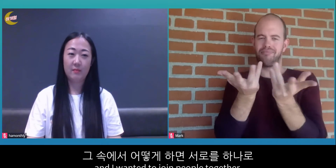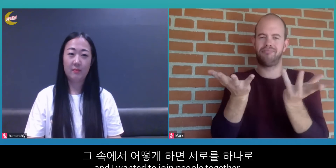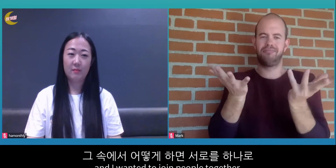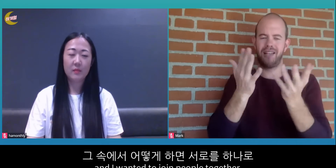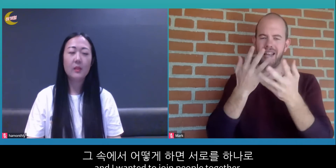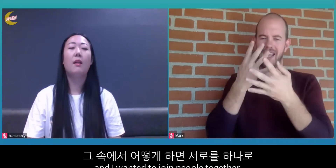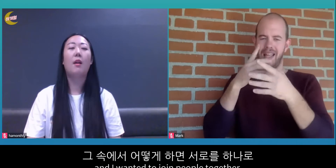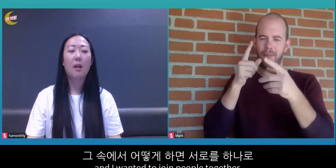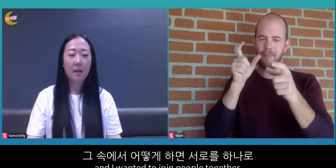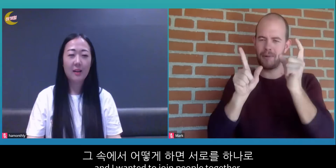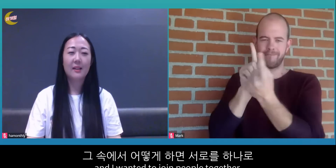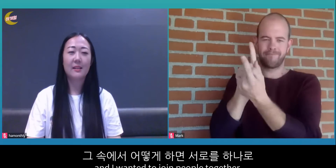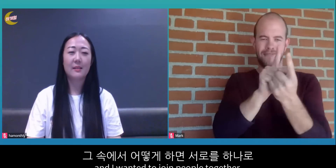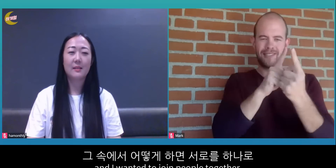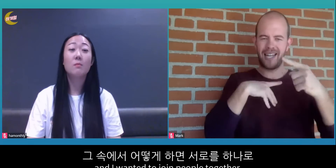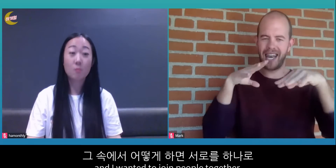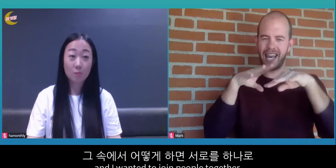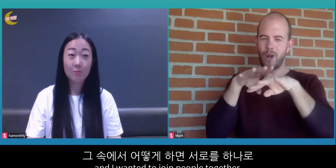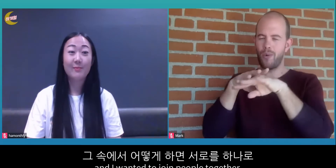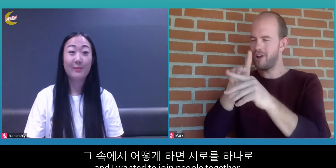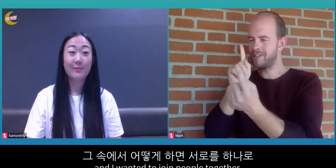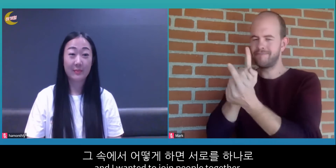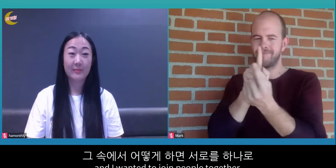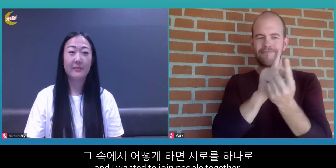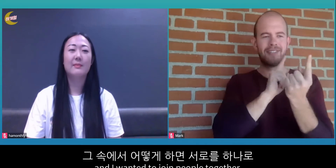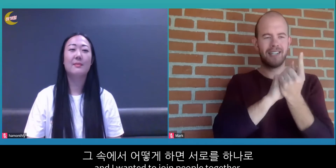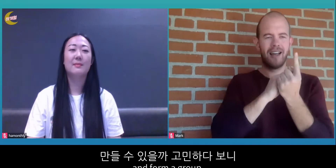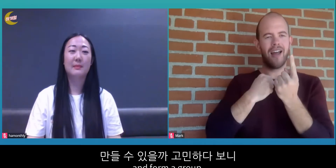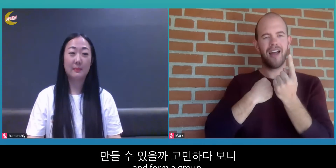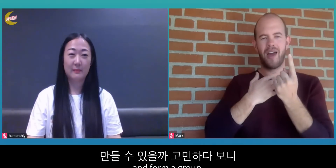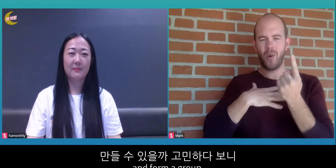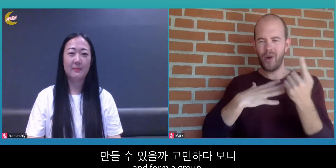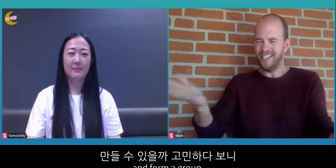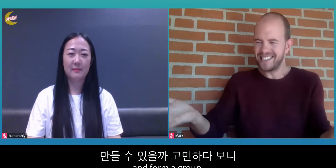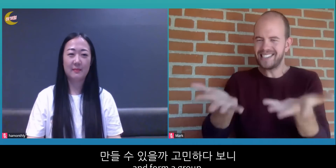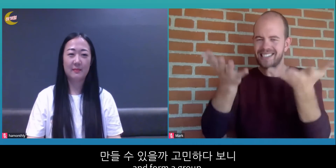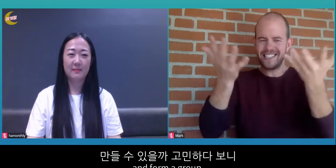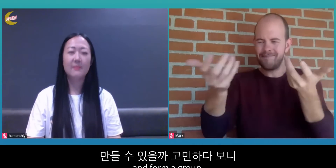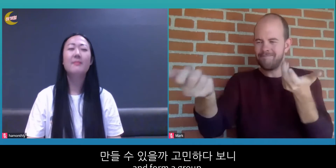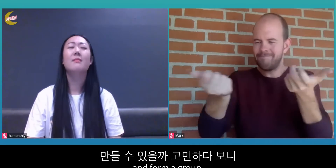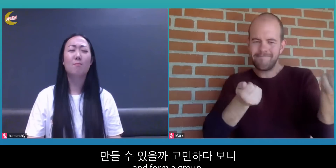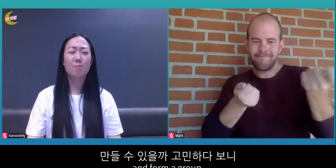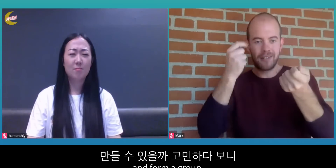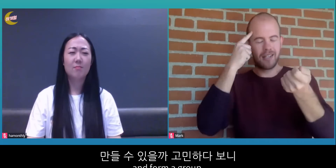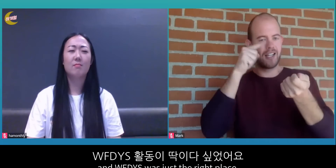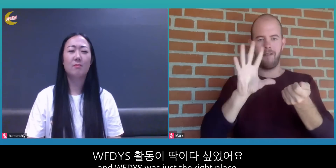に会いたかったし 、みんなで集まっ てグループ を作り たいと思っていたので